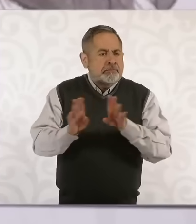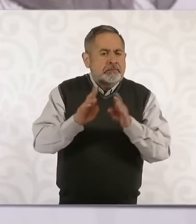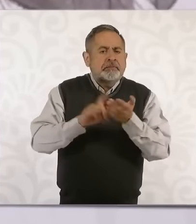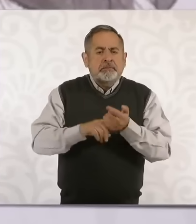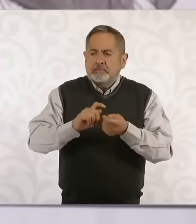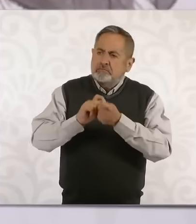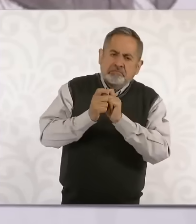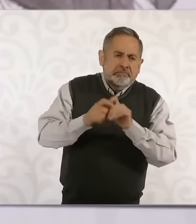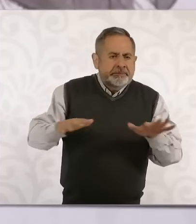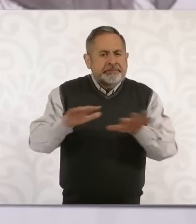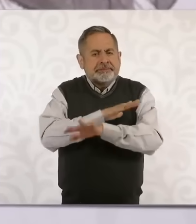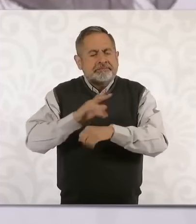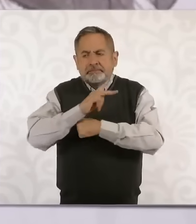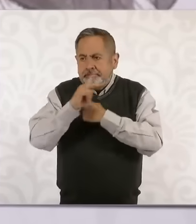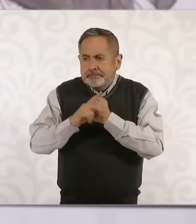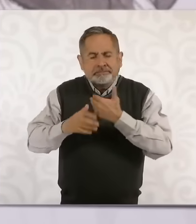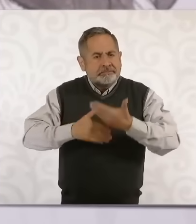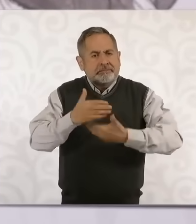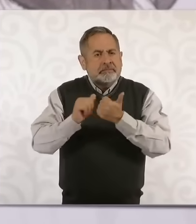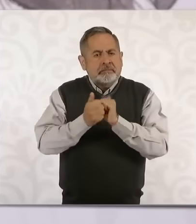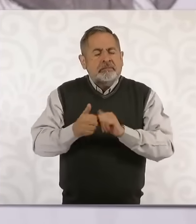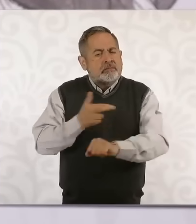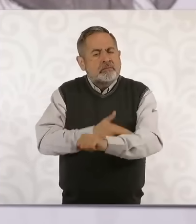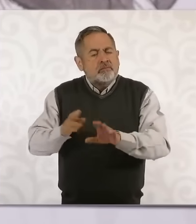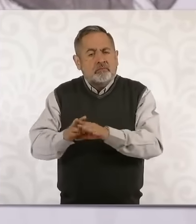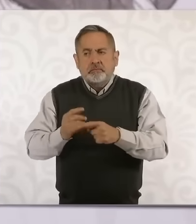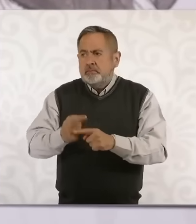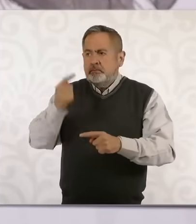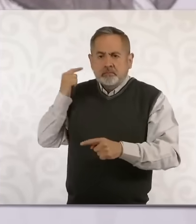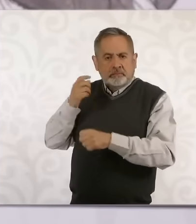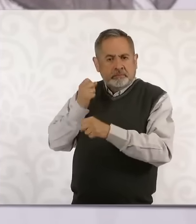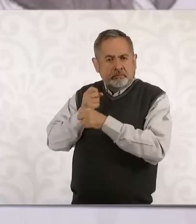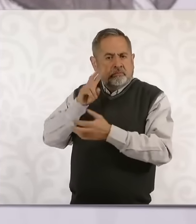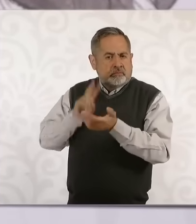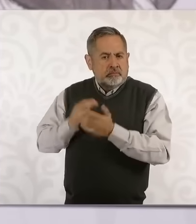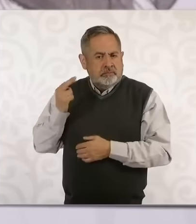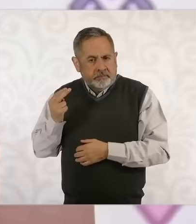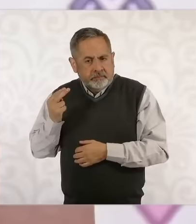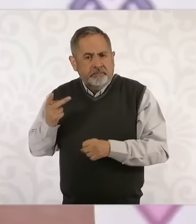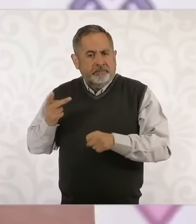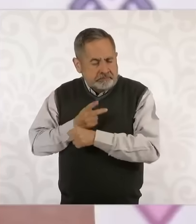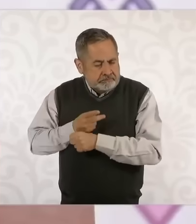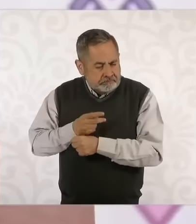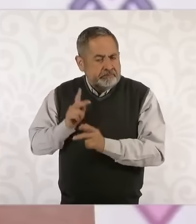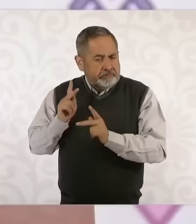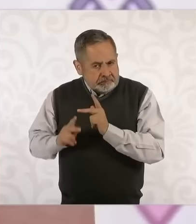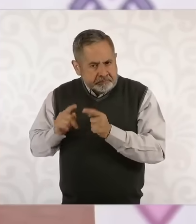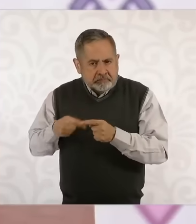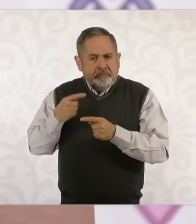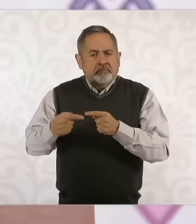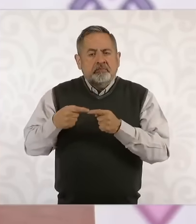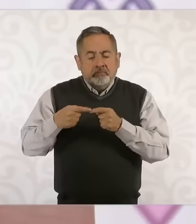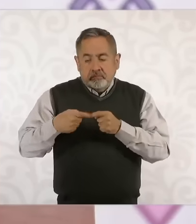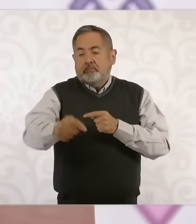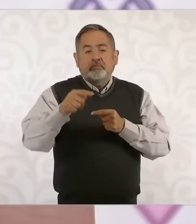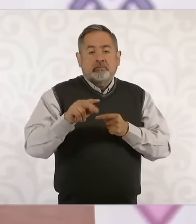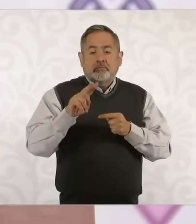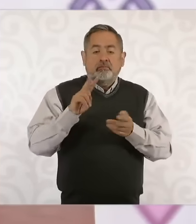vive nuestro país, qué hicimos en el 2025 y cuáles son los proyectos al 2030, de tal manera que